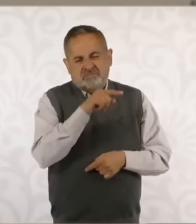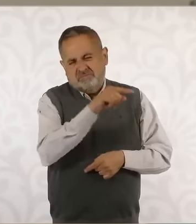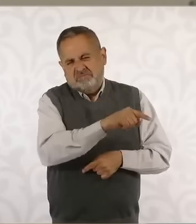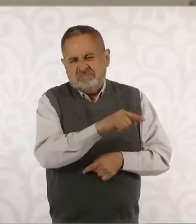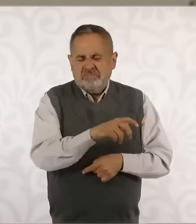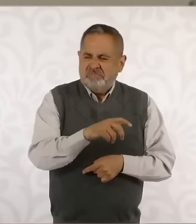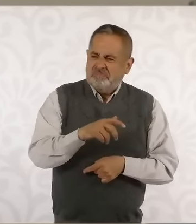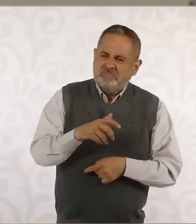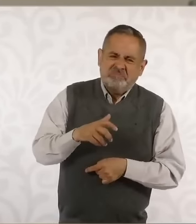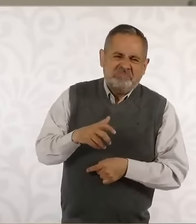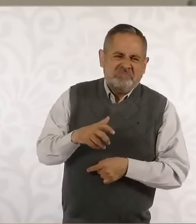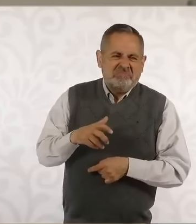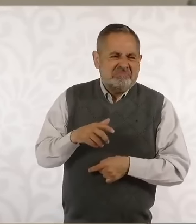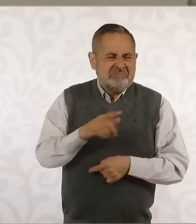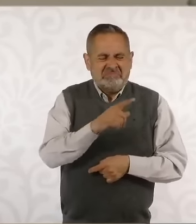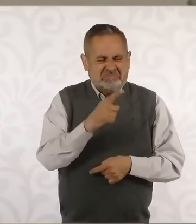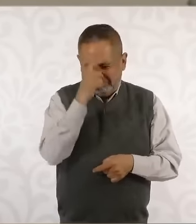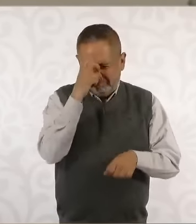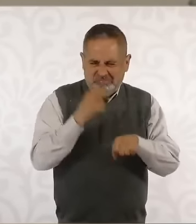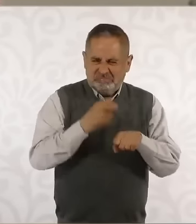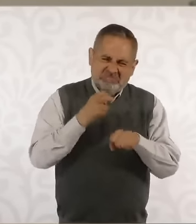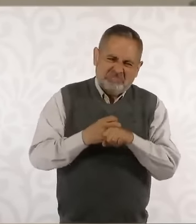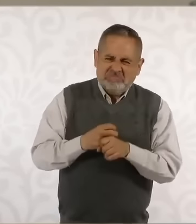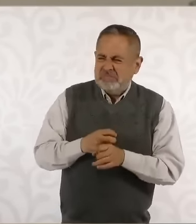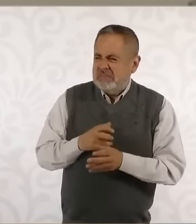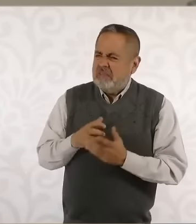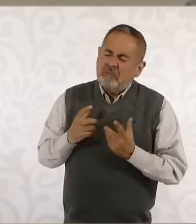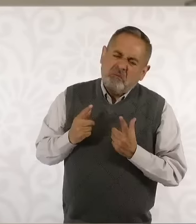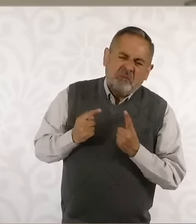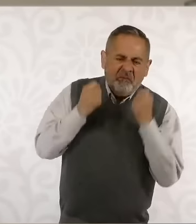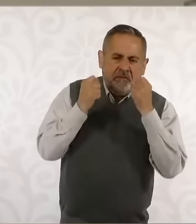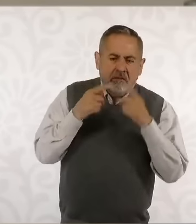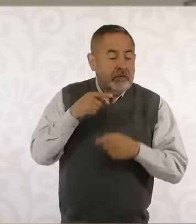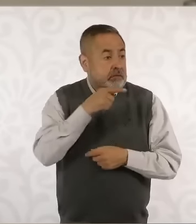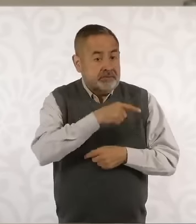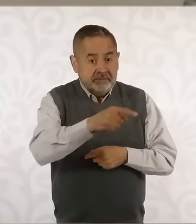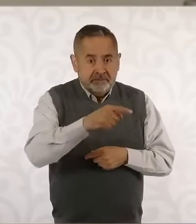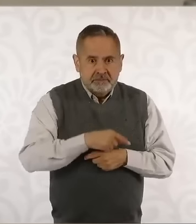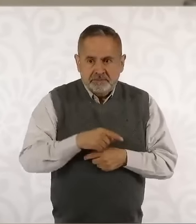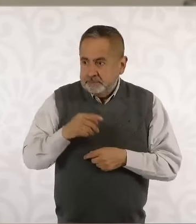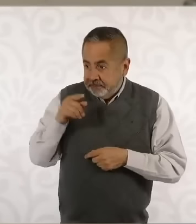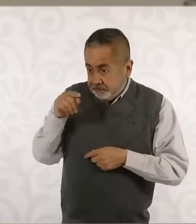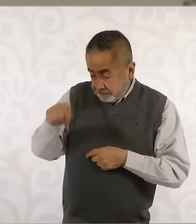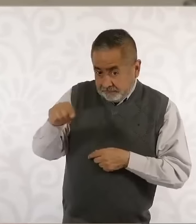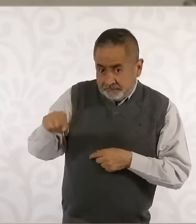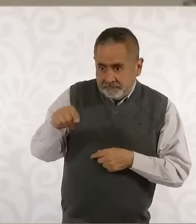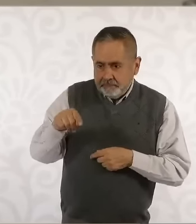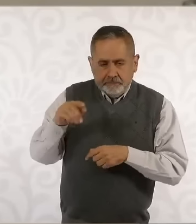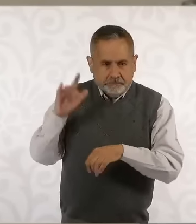e muchos cretinos que después de lo ocurrido se empezó a elaborar una campaña paralela, otra forma